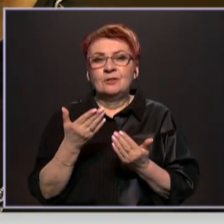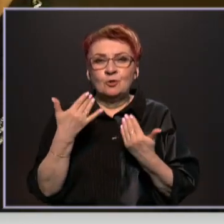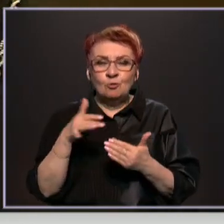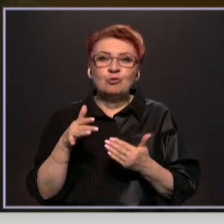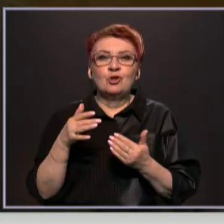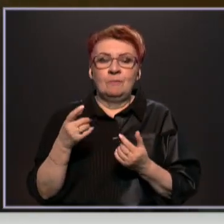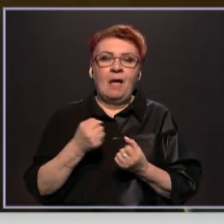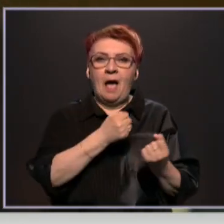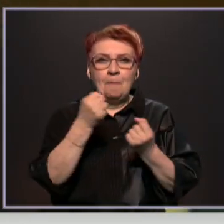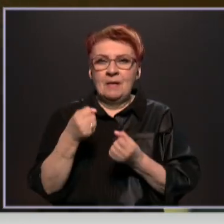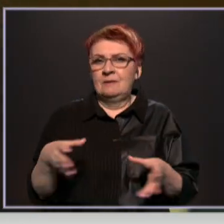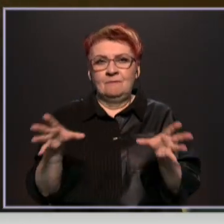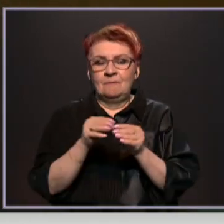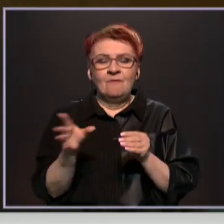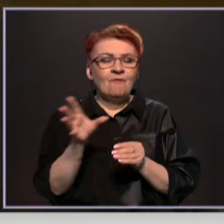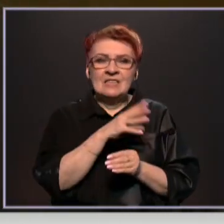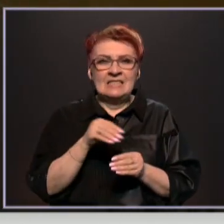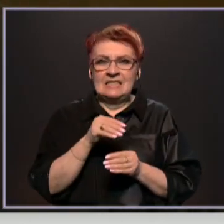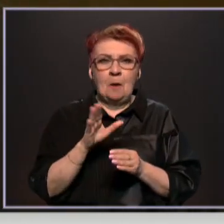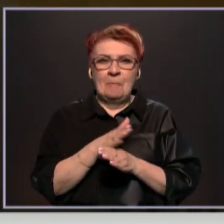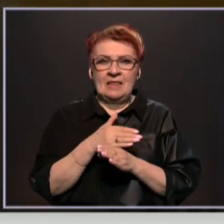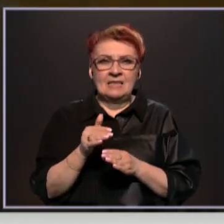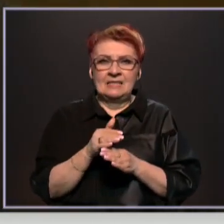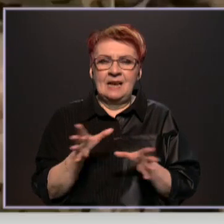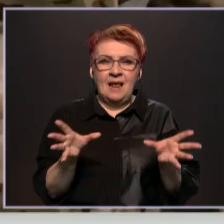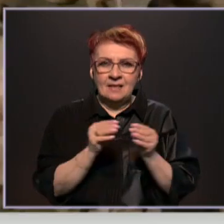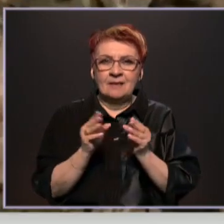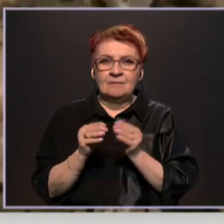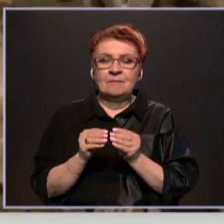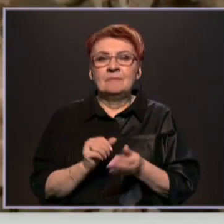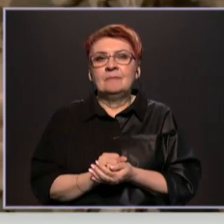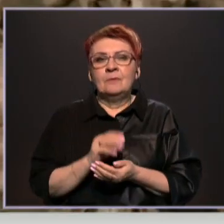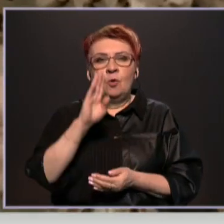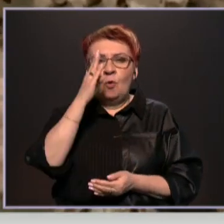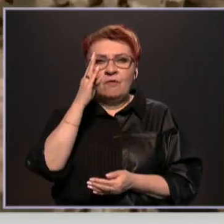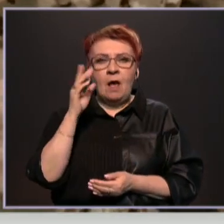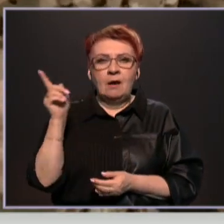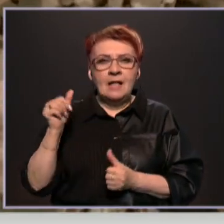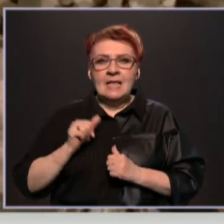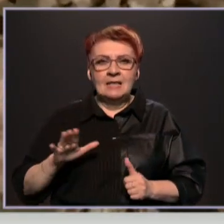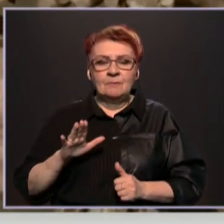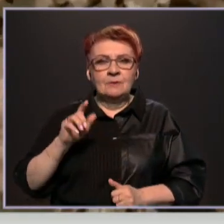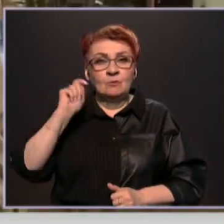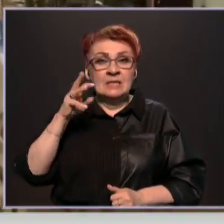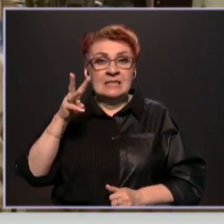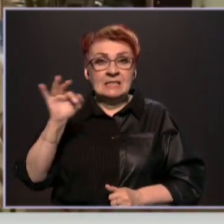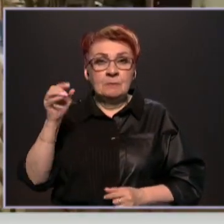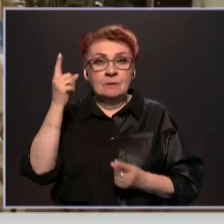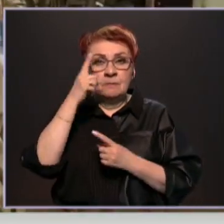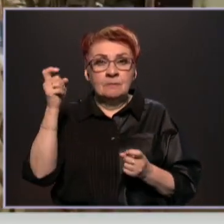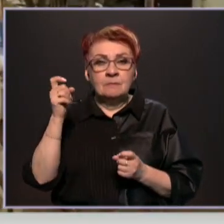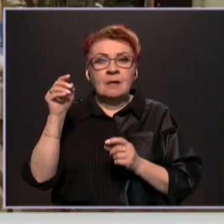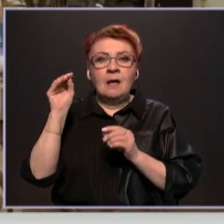все подразделения и группировки росгвардии украинских СМИ появились обработанные фотографии